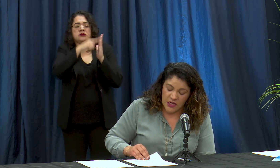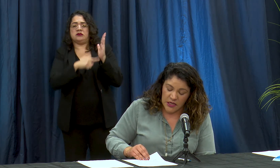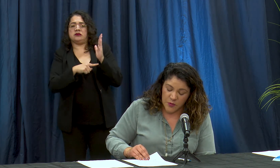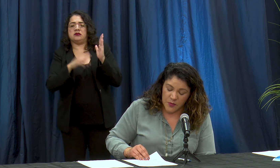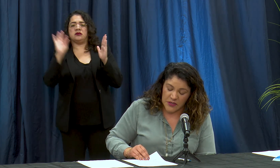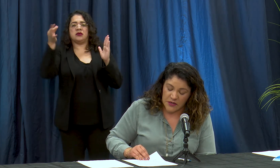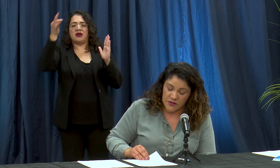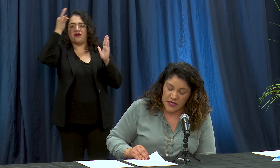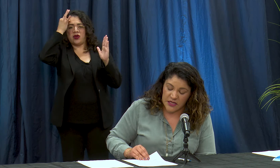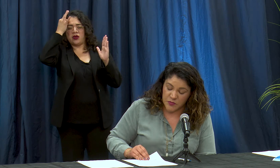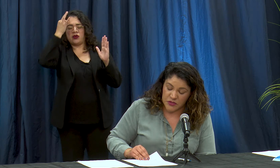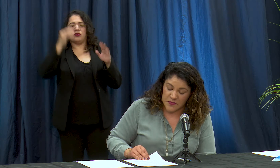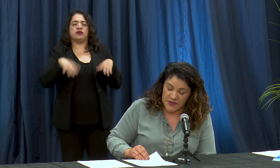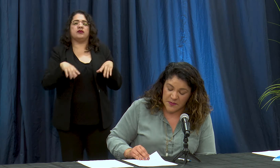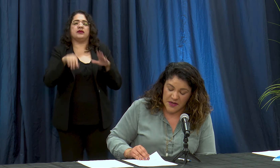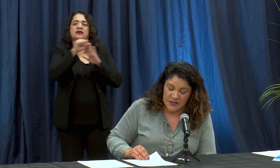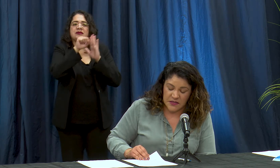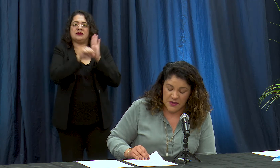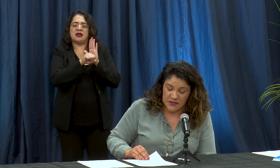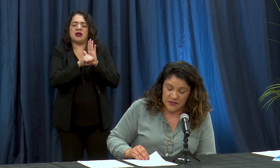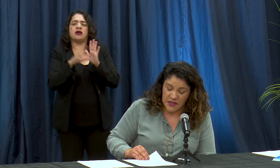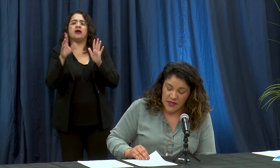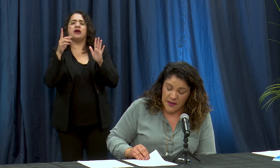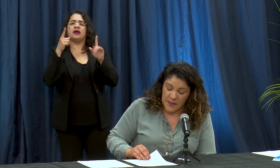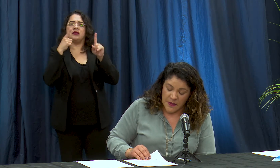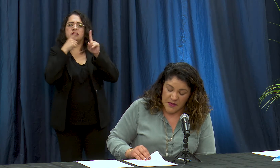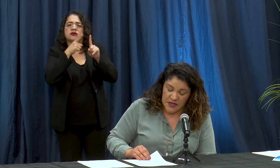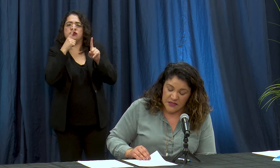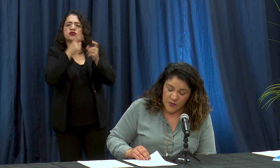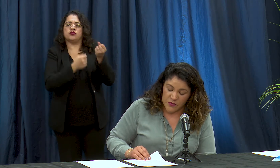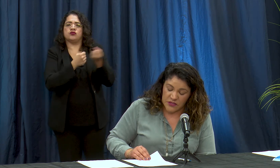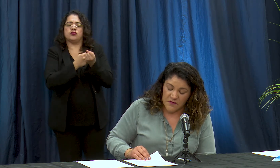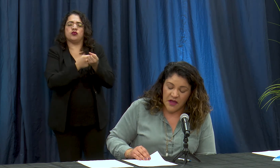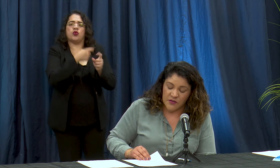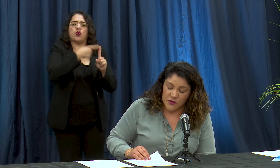proprietary o's en las próximas semanas de meses tambien estamos trabajando en